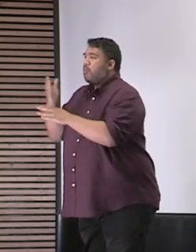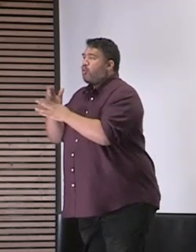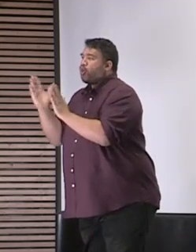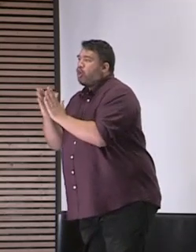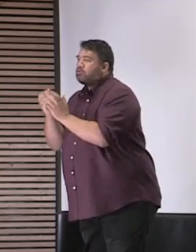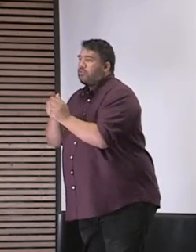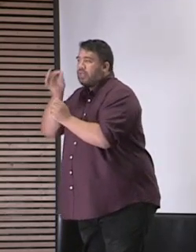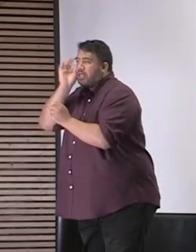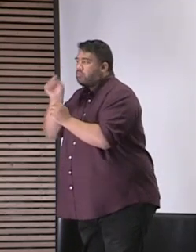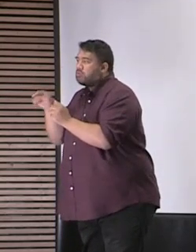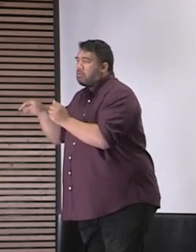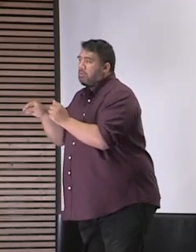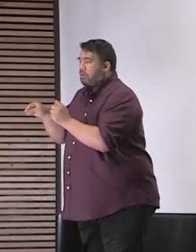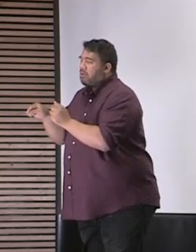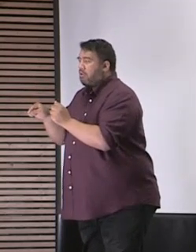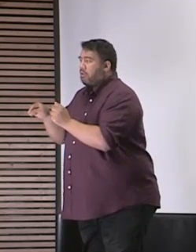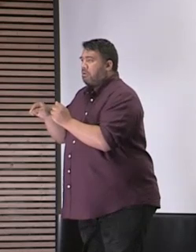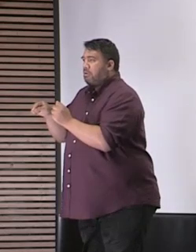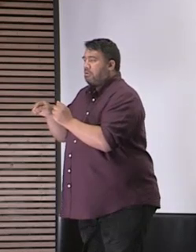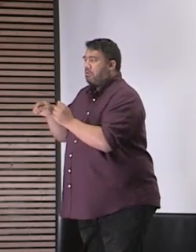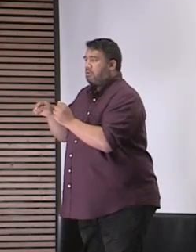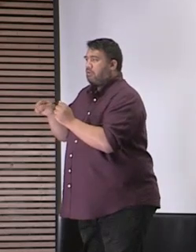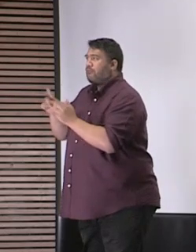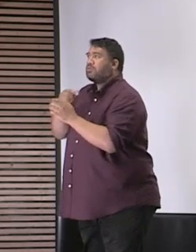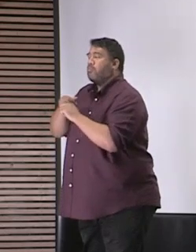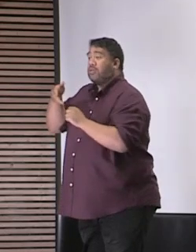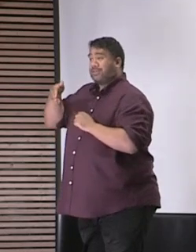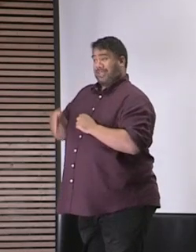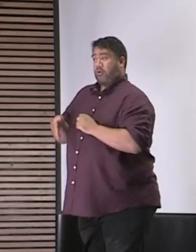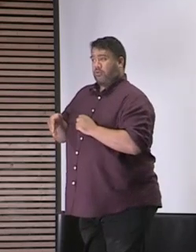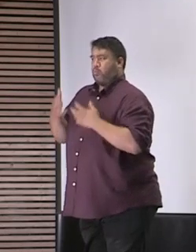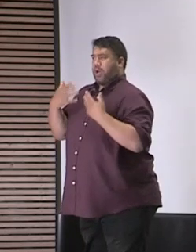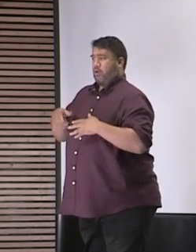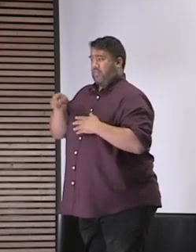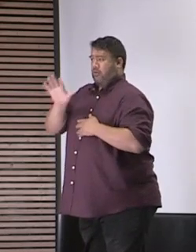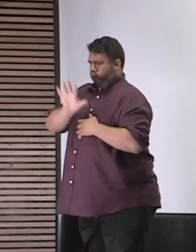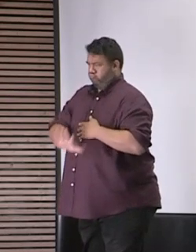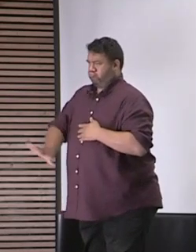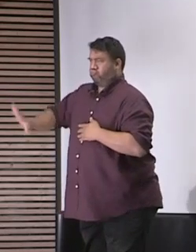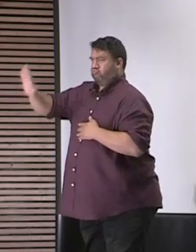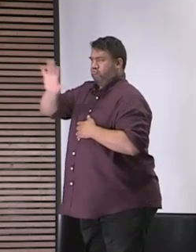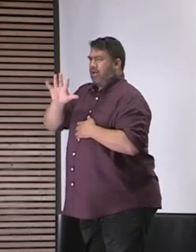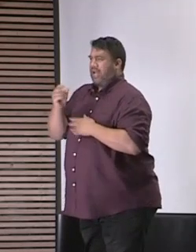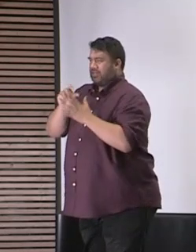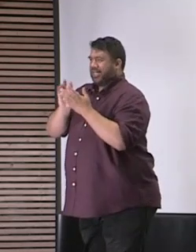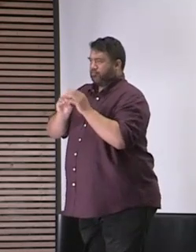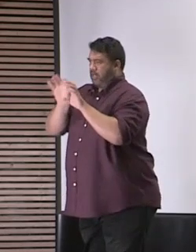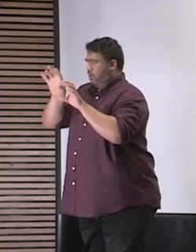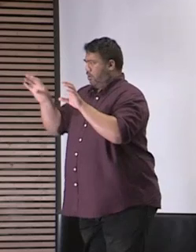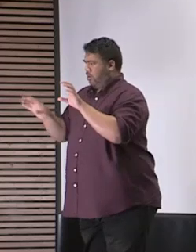Hacemos